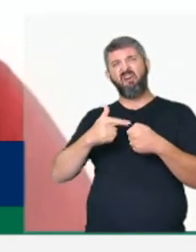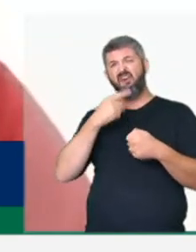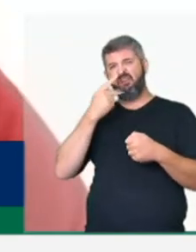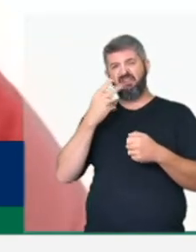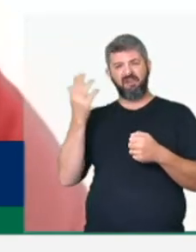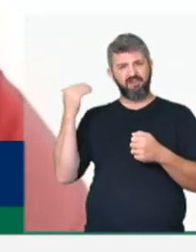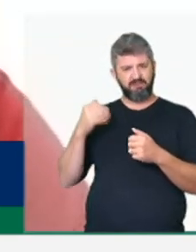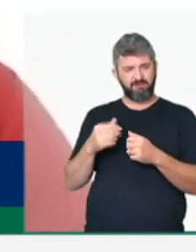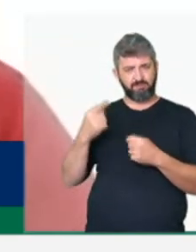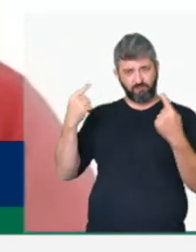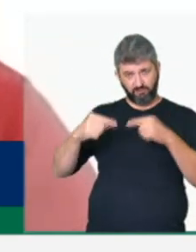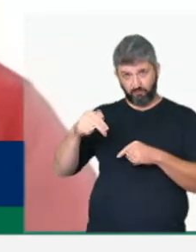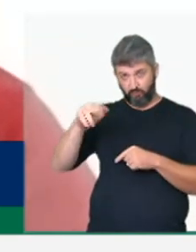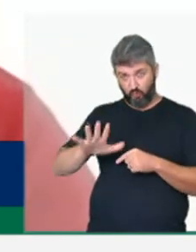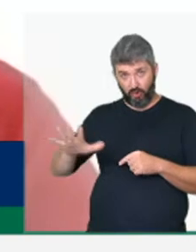DESTAQUE. PORTANTO, A ORIENTAÇÃO DO PT SERÁ A